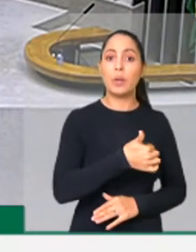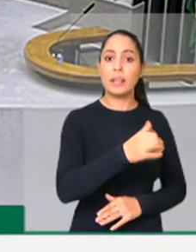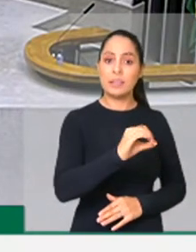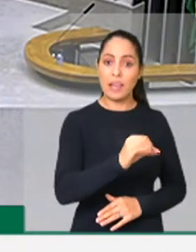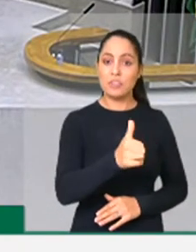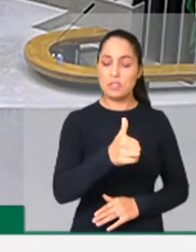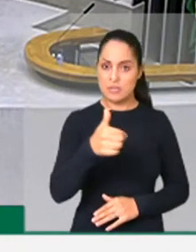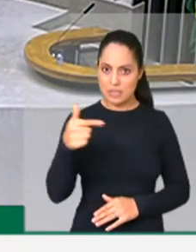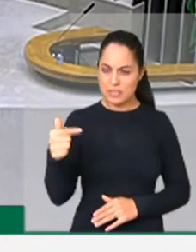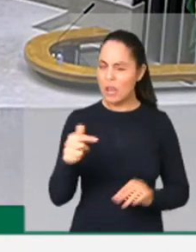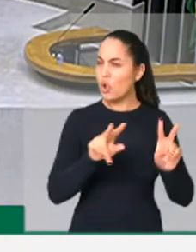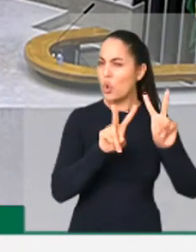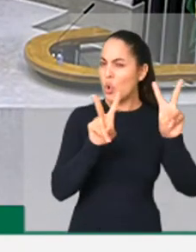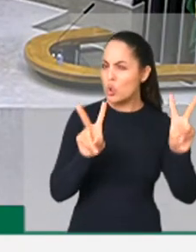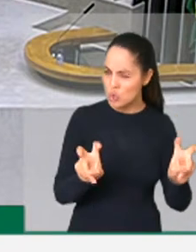LEI 886/2021 QUE TRATA DA ISENÇÃO DE TARIFA PARA